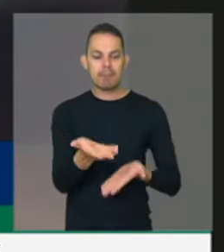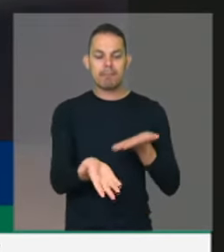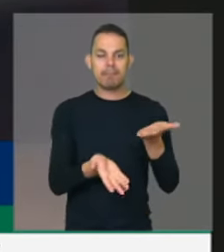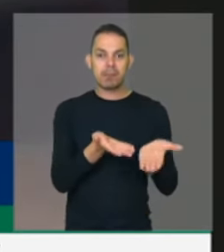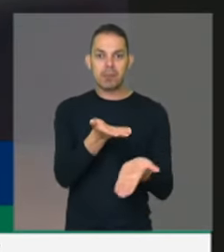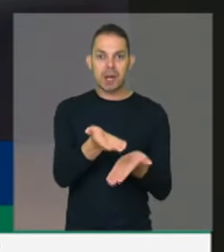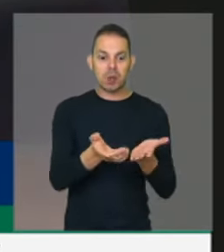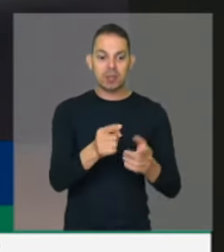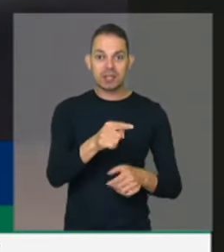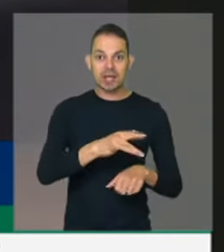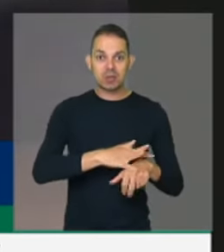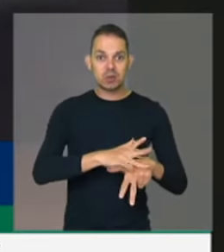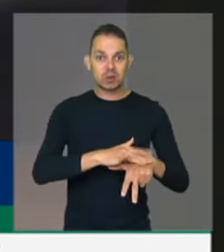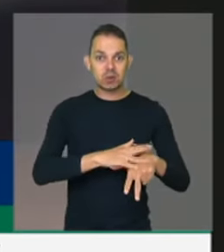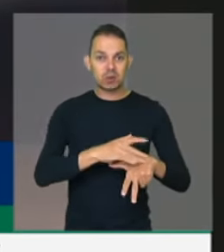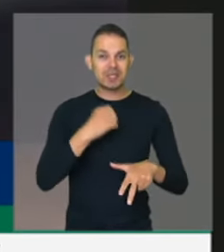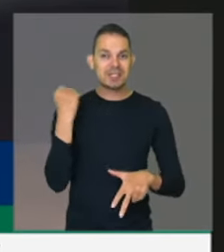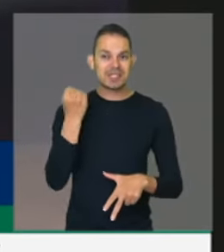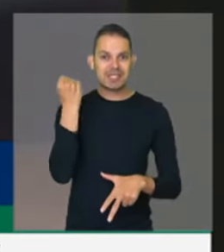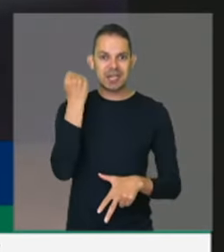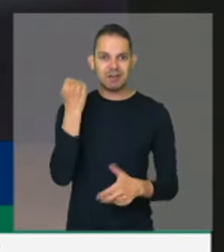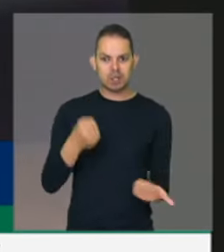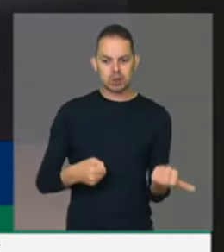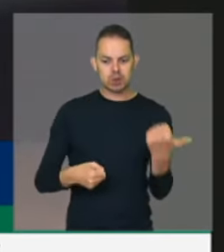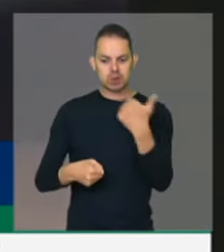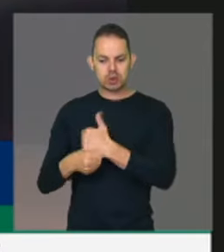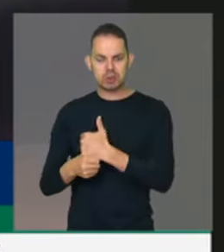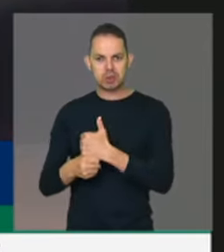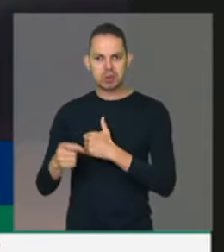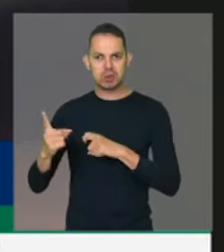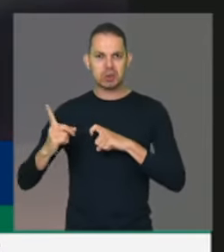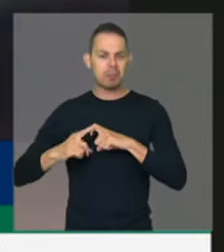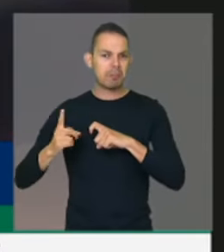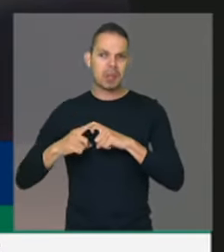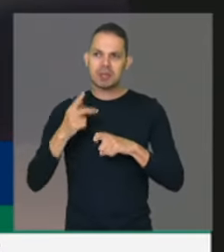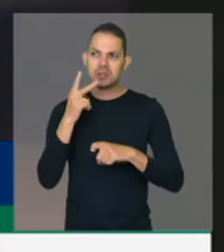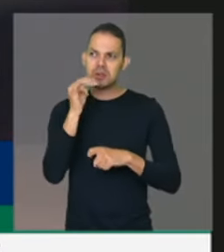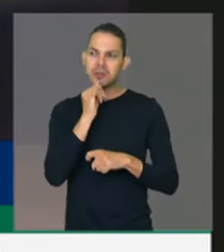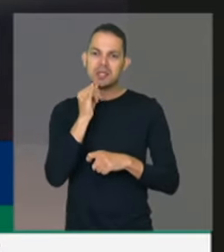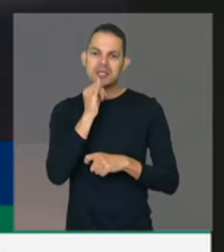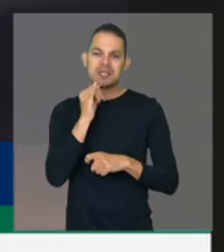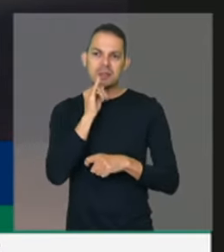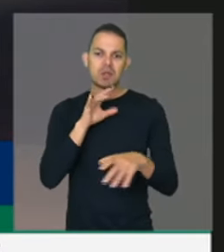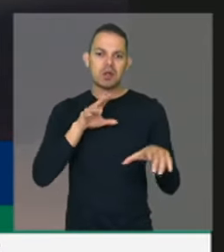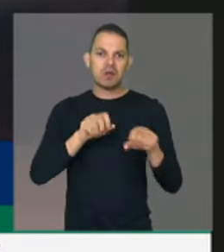SUBSTITUÍDO POR UM MÉDICO, POR EXEMPLO, QUE FORMA NO PARAGUAI, VEM DIRETO PARA O BRASIL, E VOCÊS VÃO COLOCAR